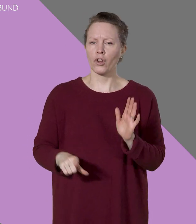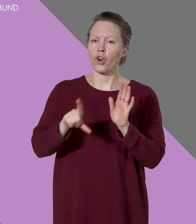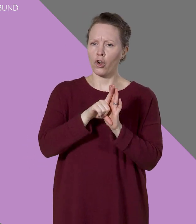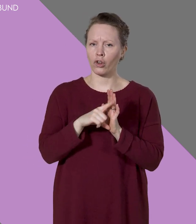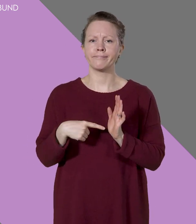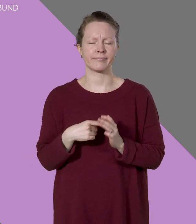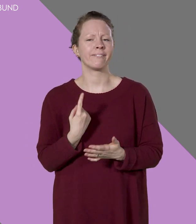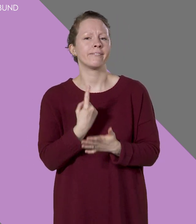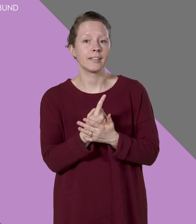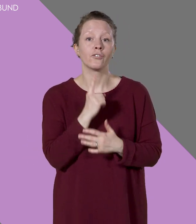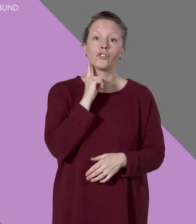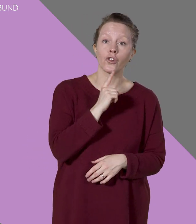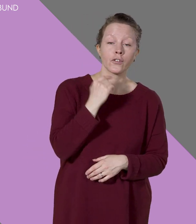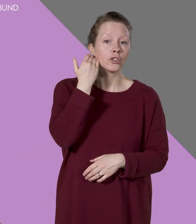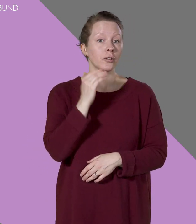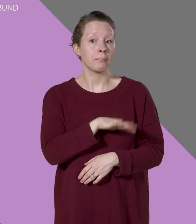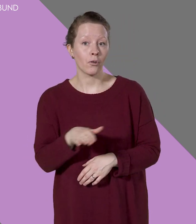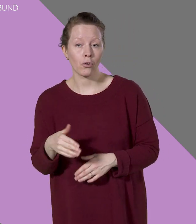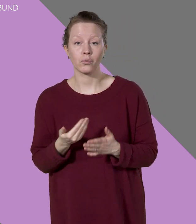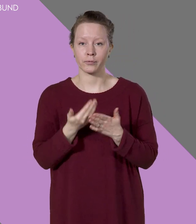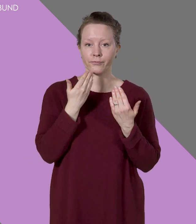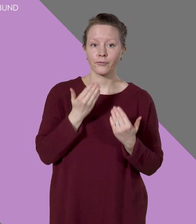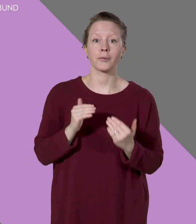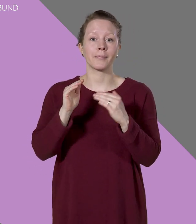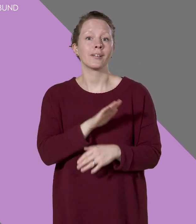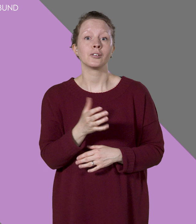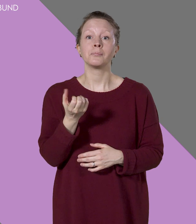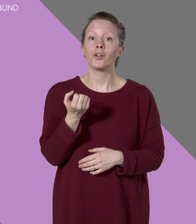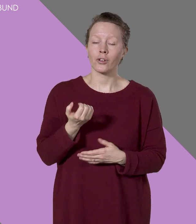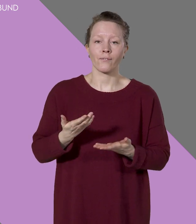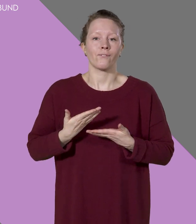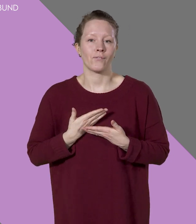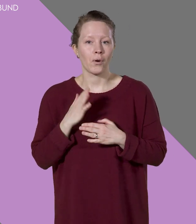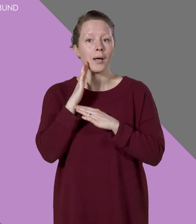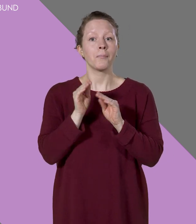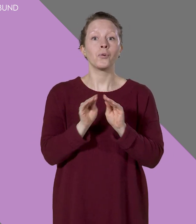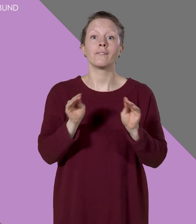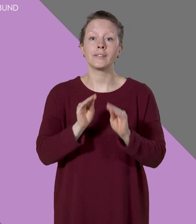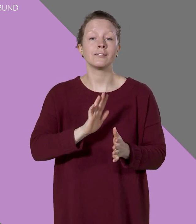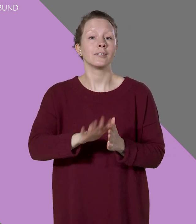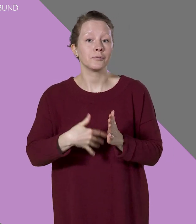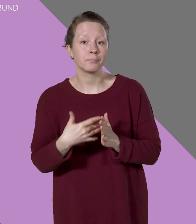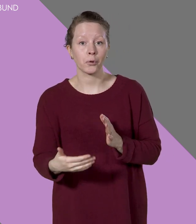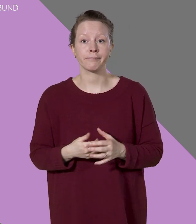Lagen är särskilt viktig för barn som är döva eller hörselskadade, - för den förbättrar deras möjligheter att få hemundervisning i teckenspråk.